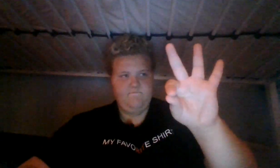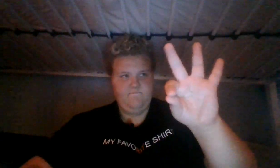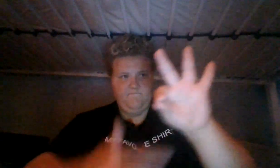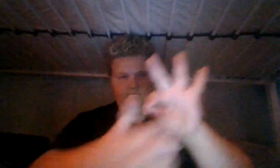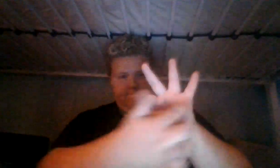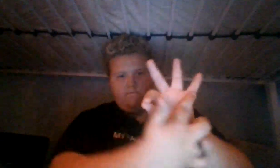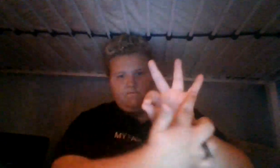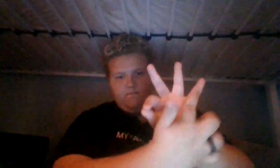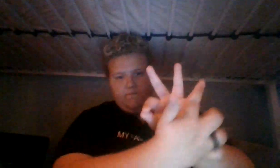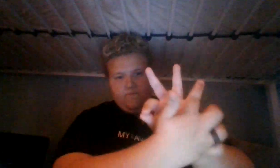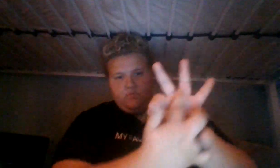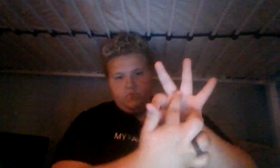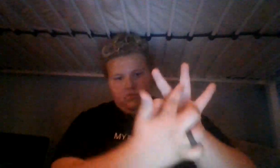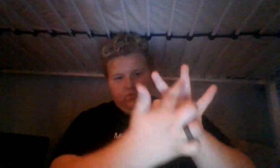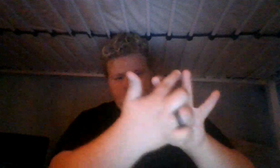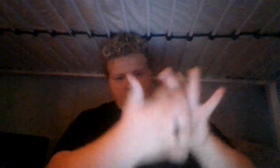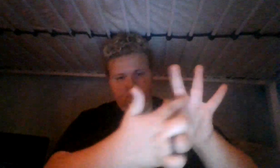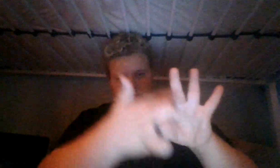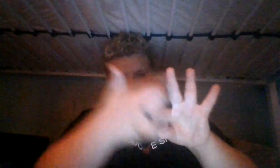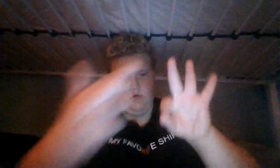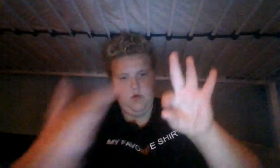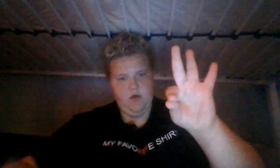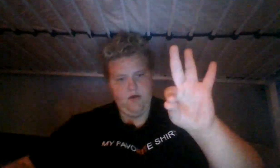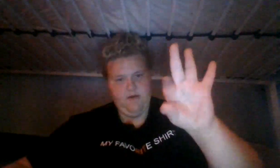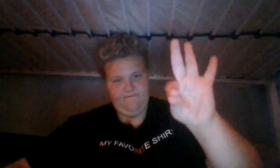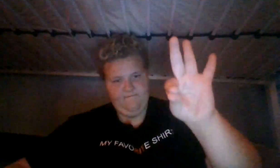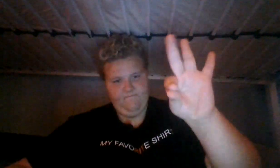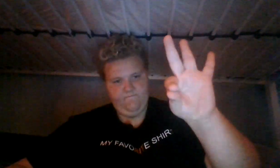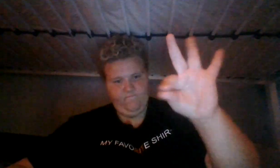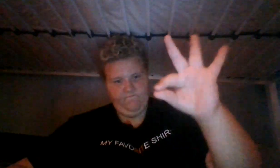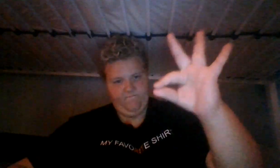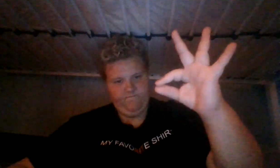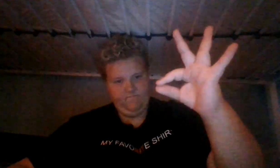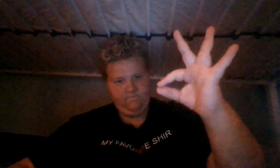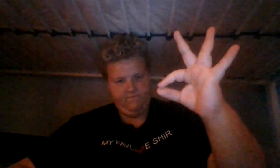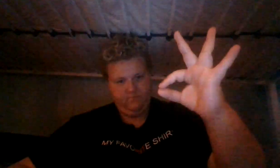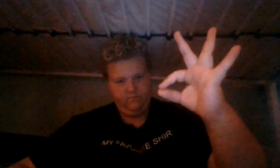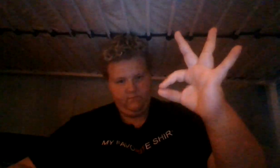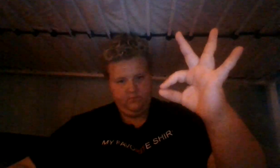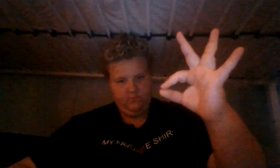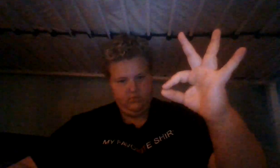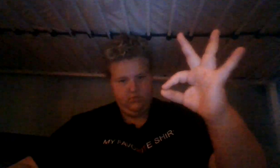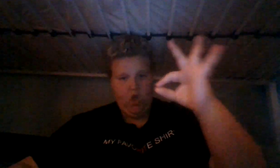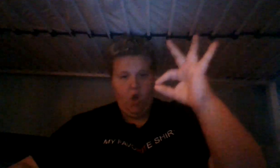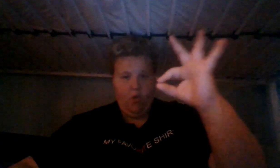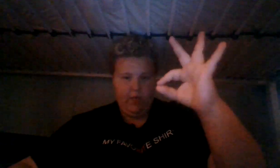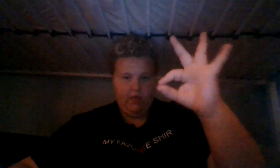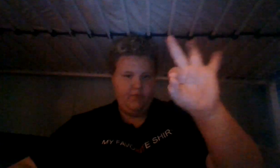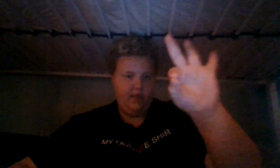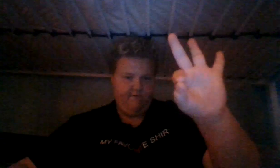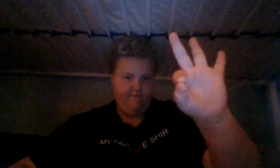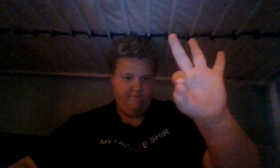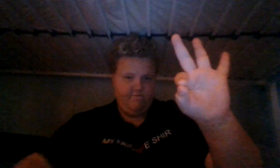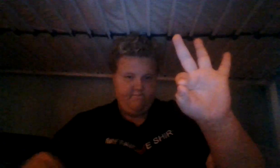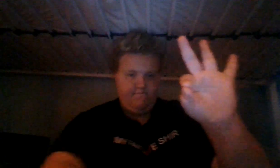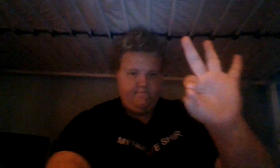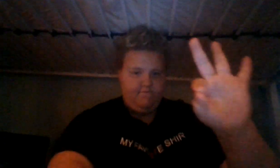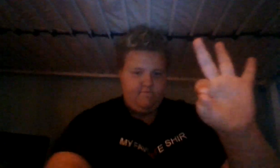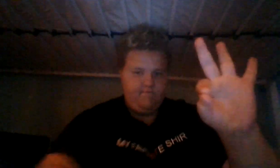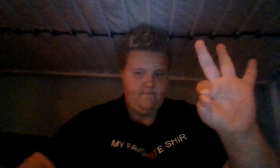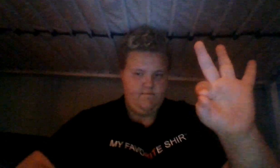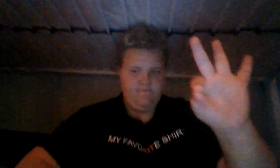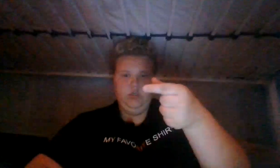F